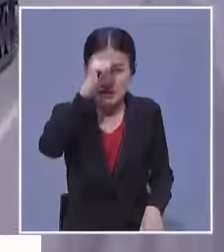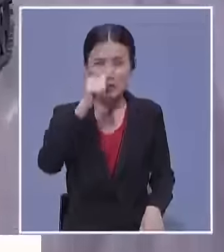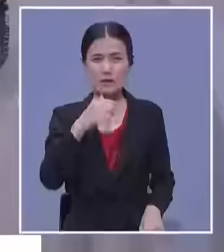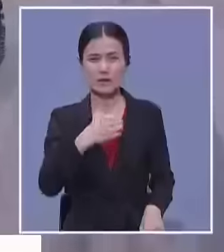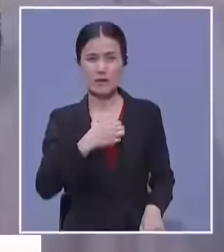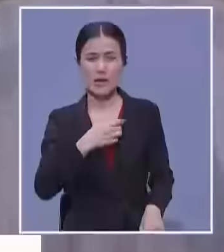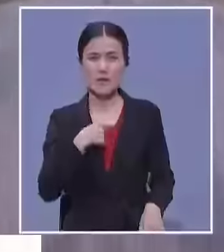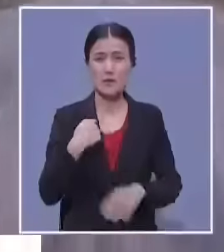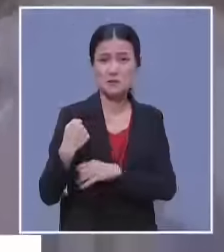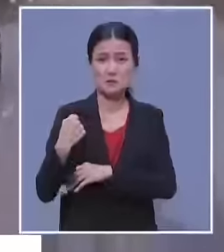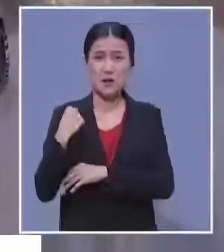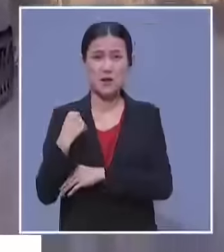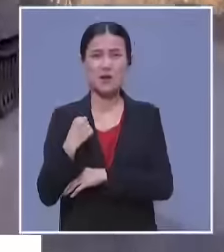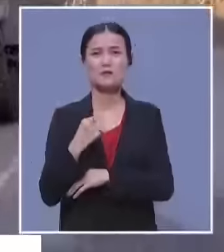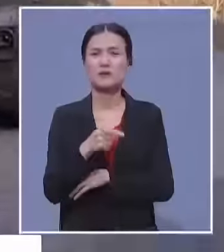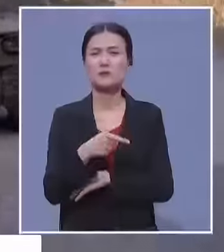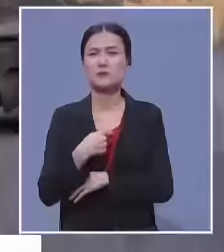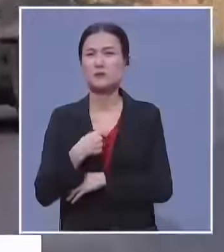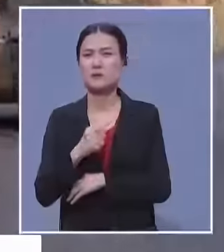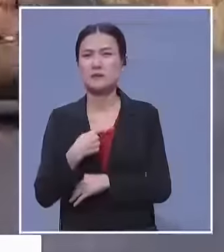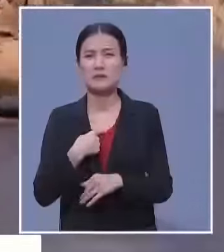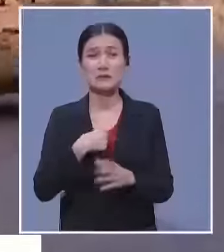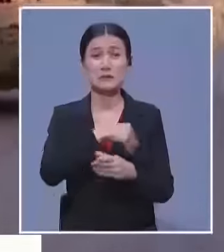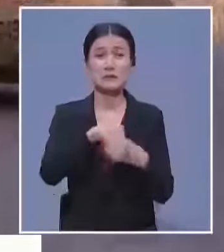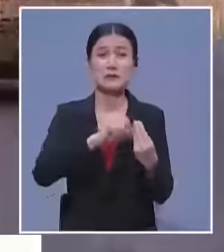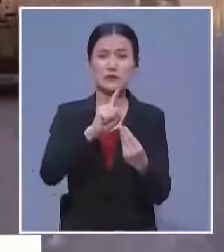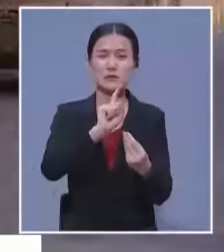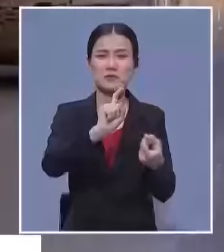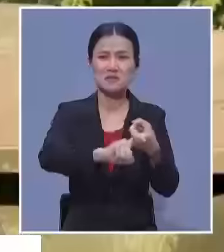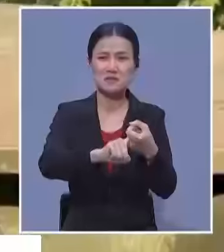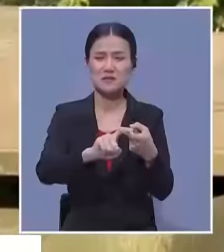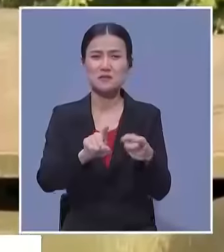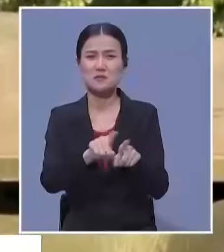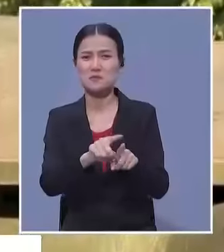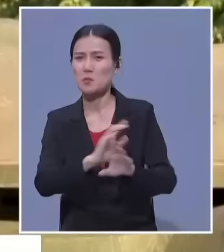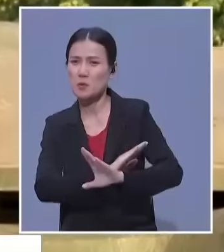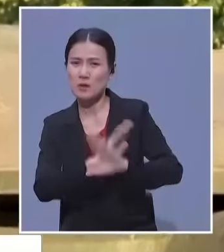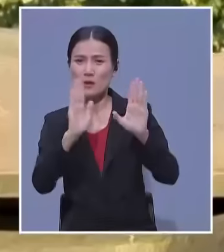อำนาจเพื่อคว่ำบาตรทางเศรษฐกิจรัสเซีย เพื่อสร้างแรงกดดันต่อประธานาธิบดีปูติน